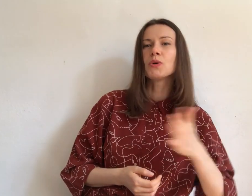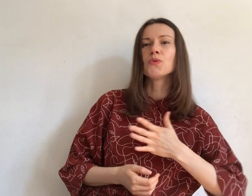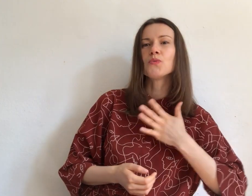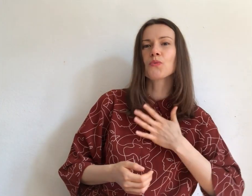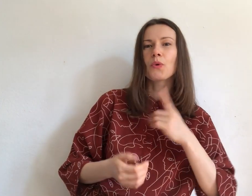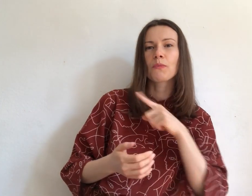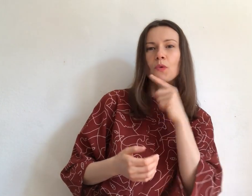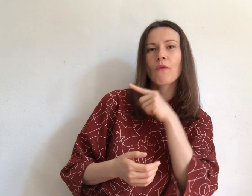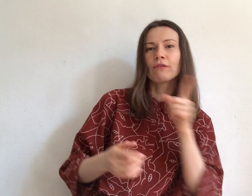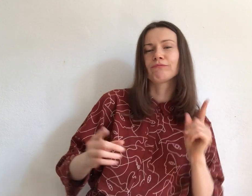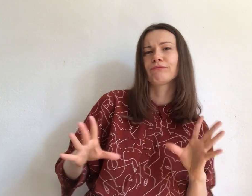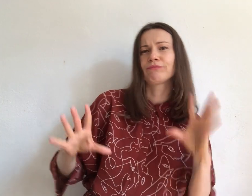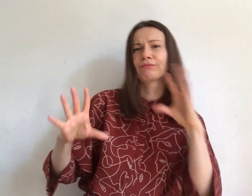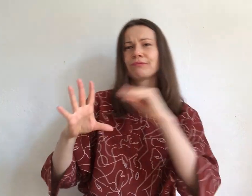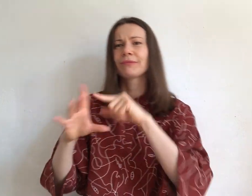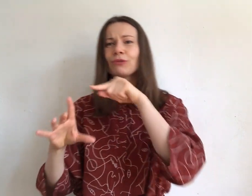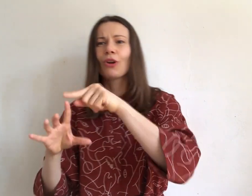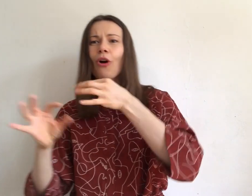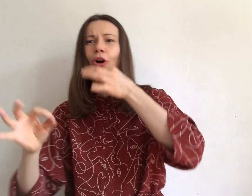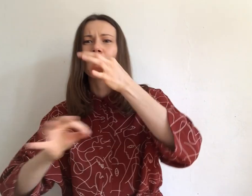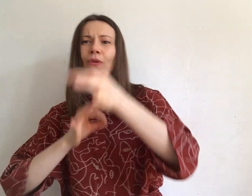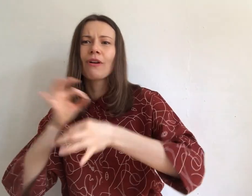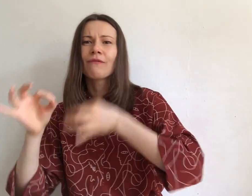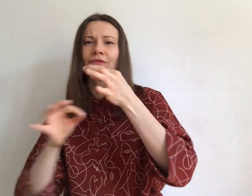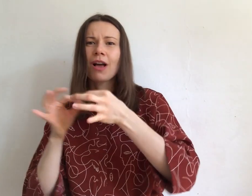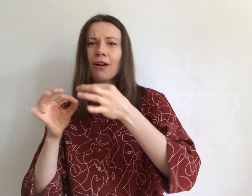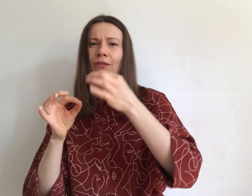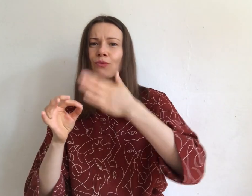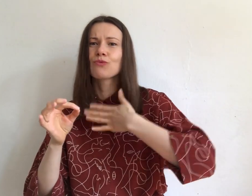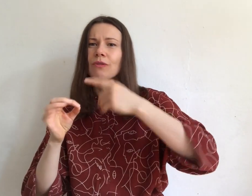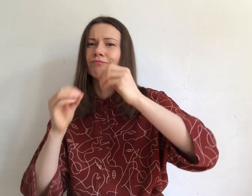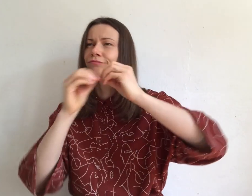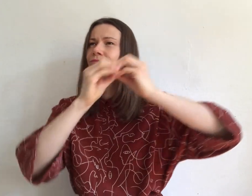mogą odtworzyć opowiadaną historię w wyobraźnię w postaci obrazu,